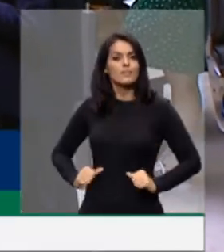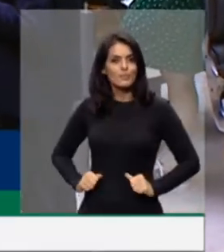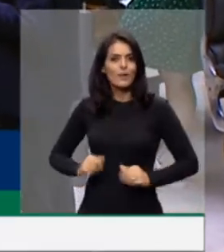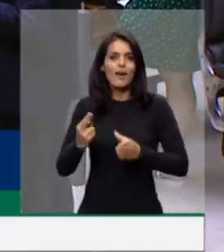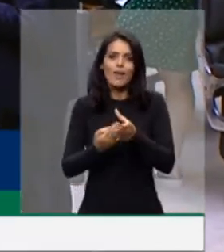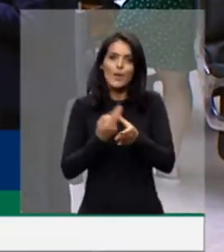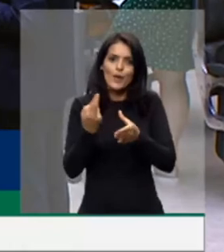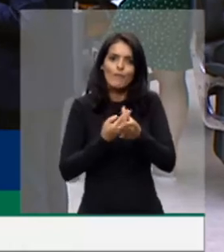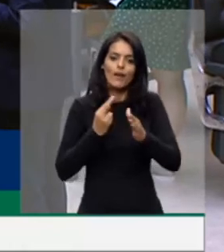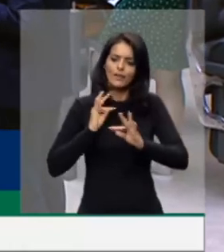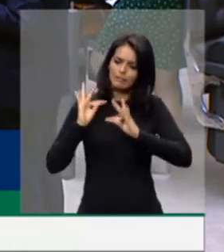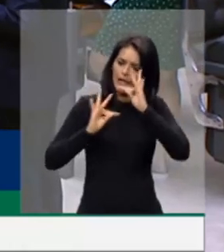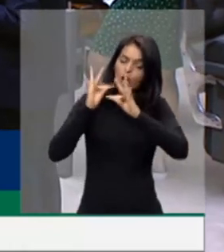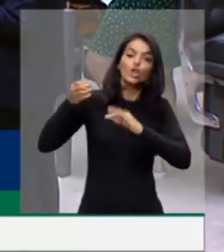DE DESENVOLVIMENTO ENERGÉTICO QUE VAI TENTAR AMPLIAR A